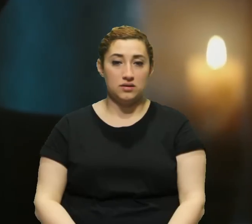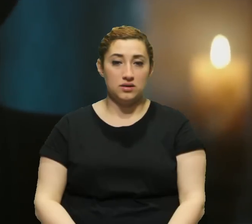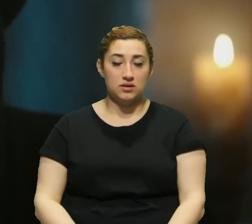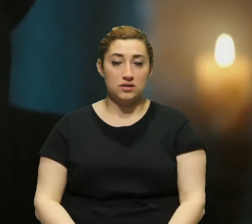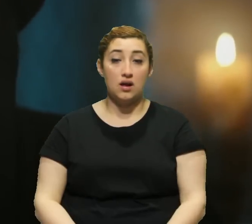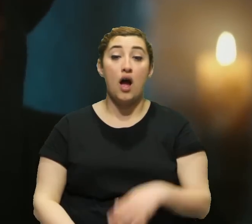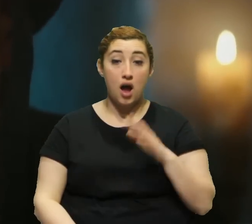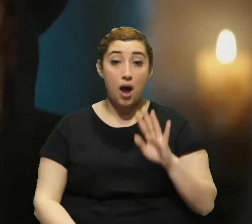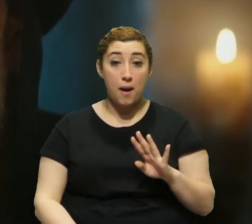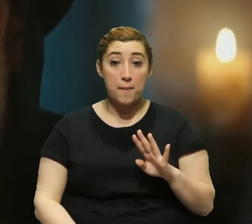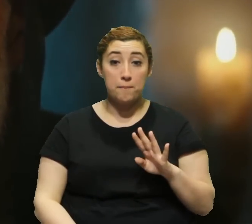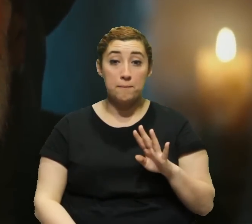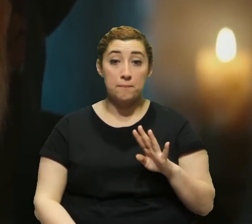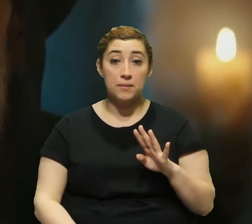Oysa ki...